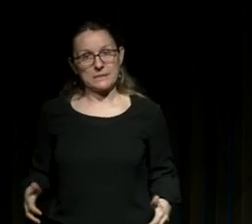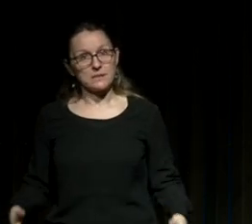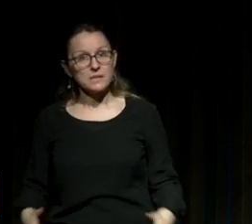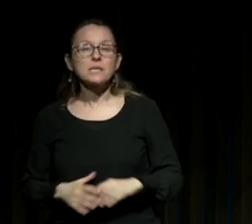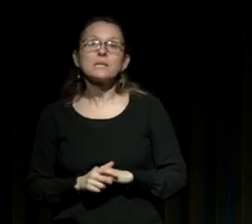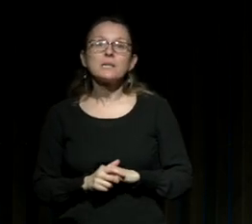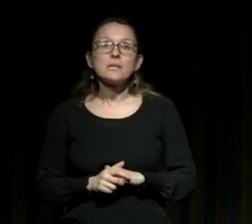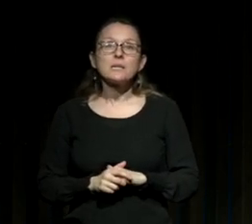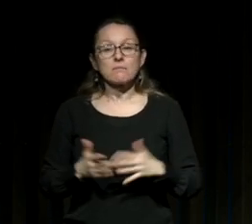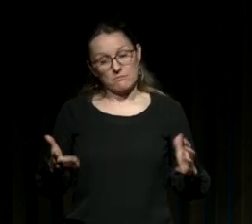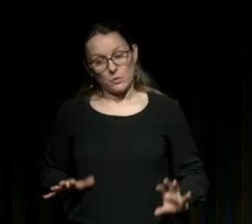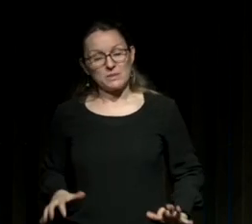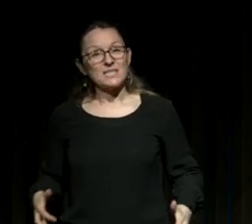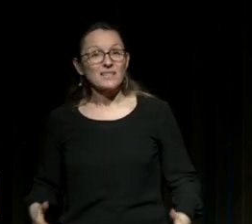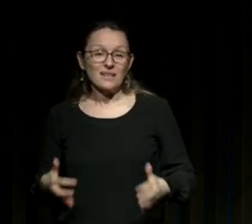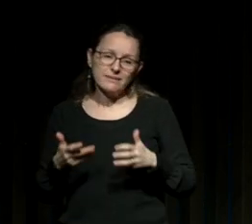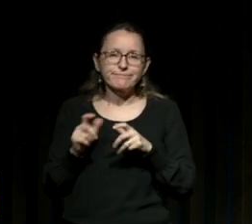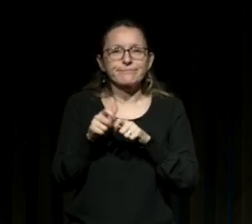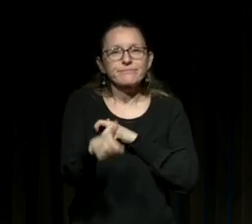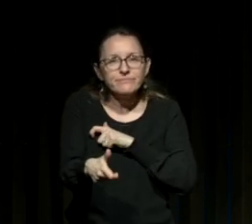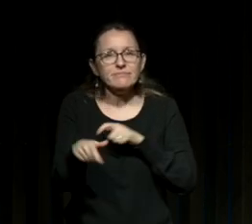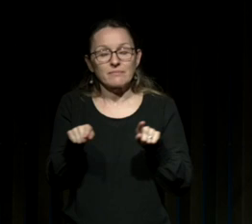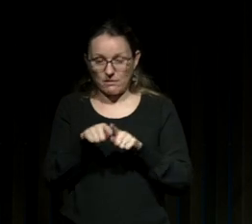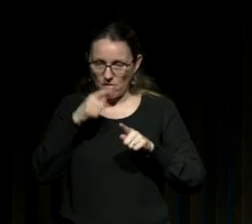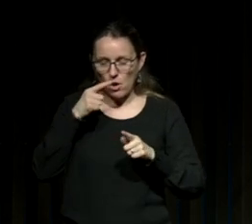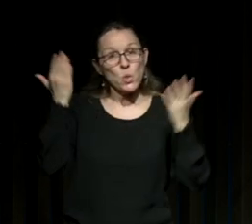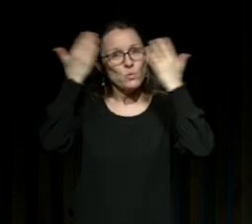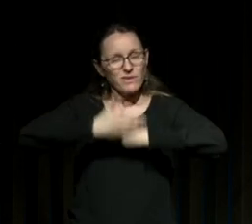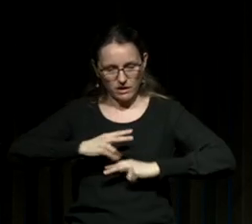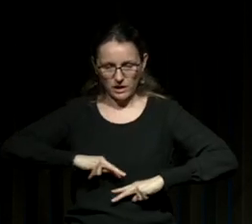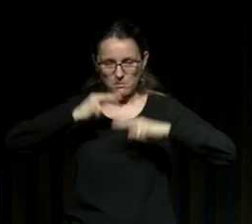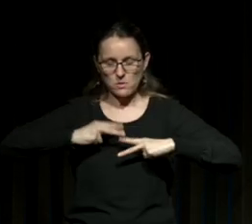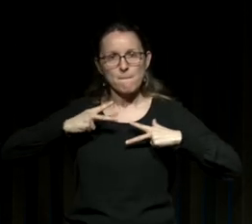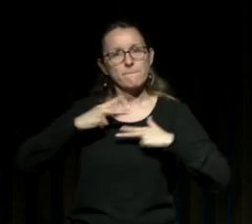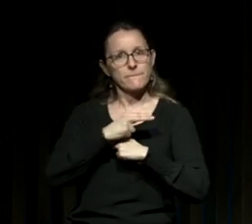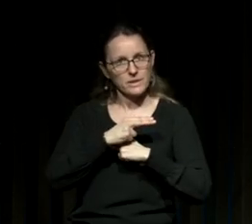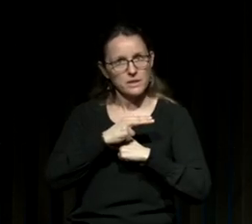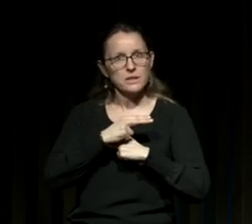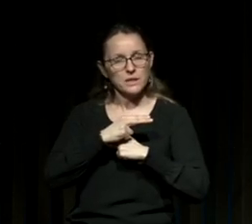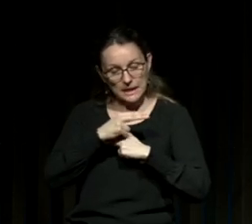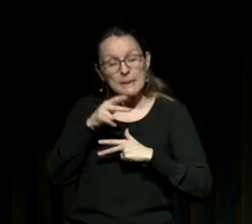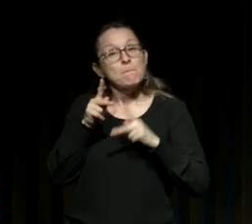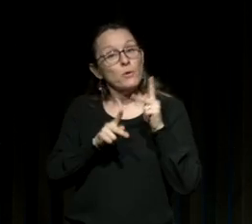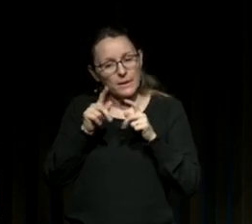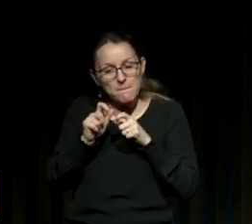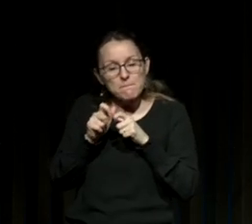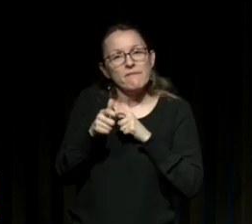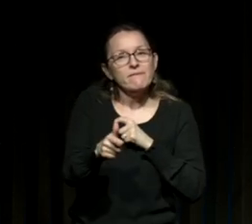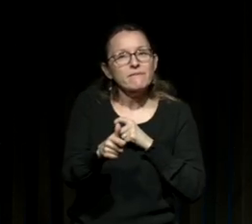ça peut entraîner un syndrome d'apnées du sommeil qui lui-même peut probablement jouer des effets